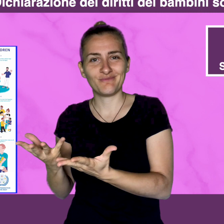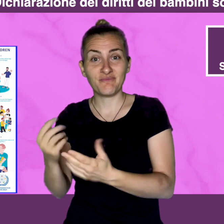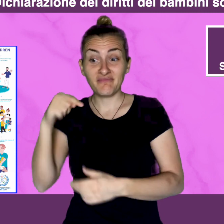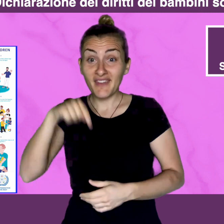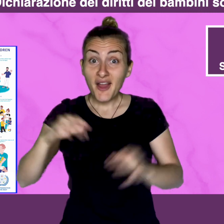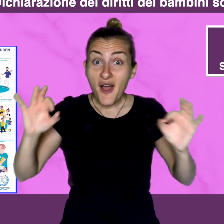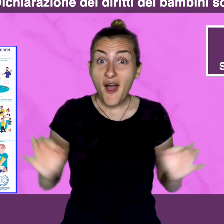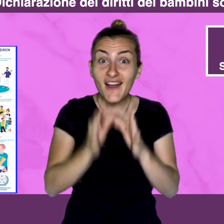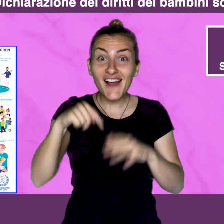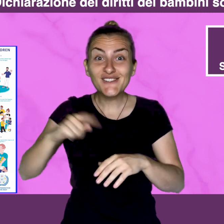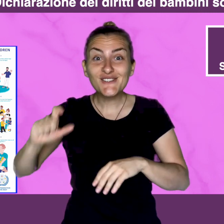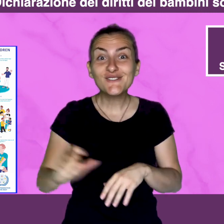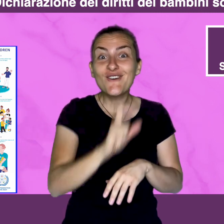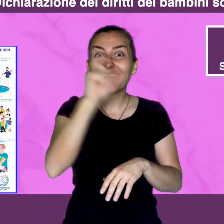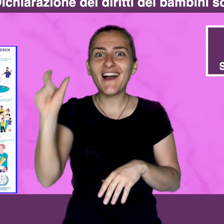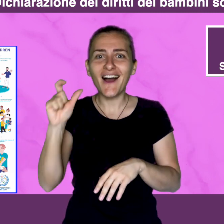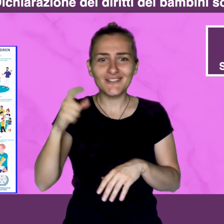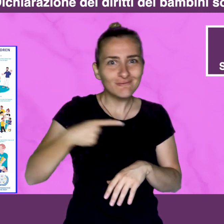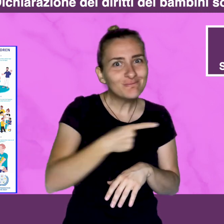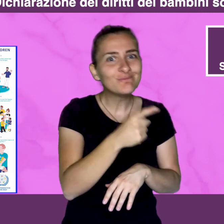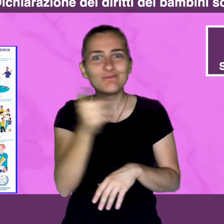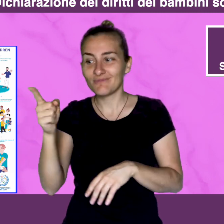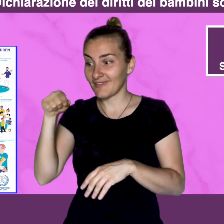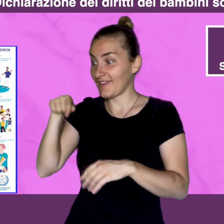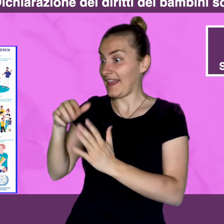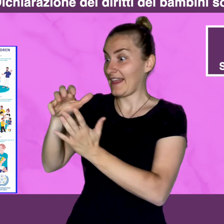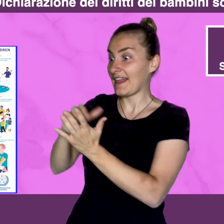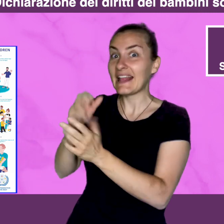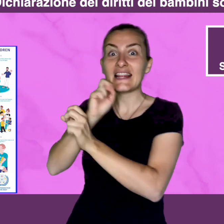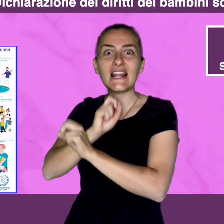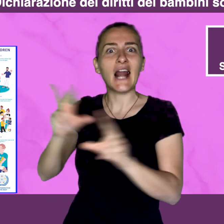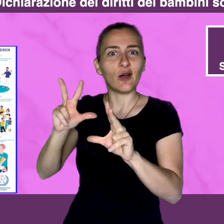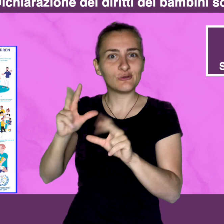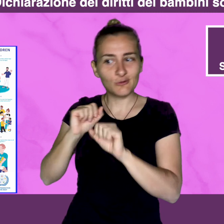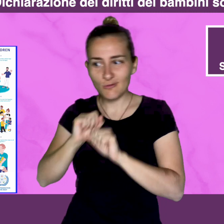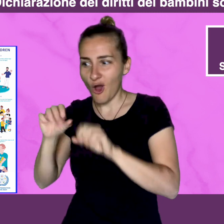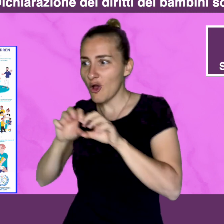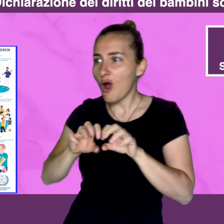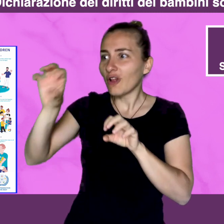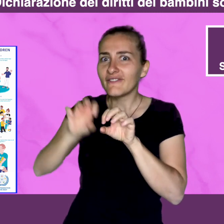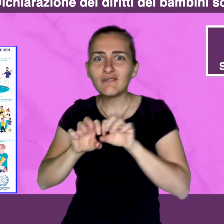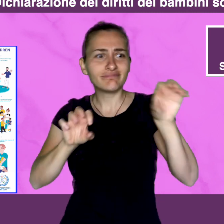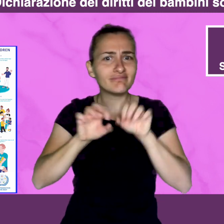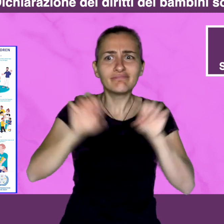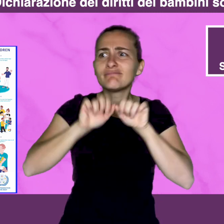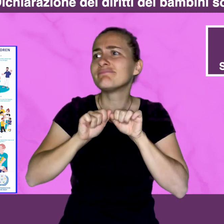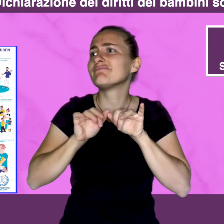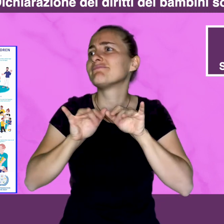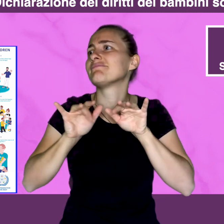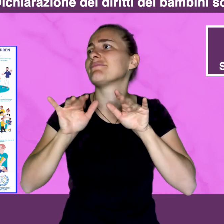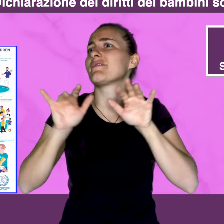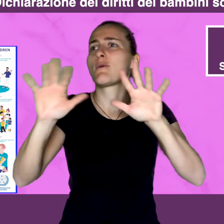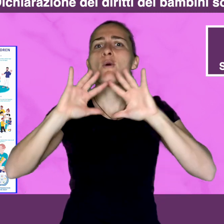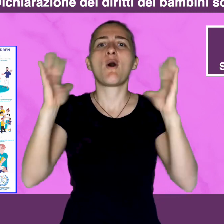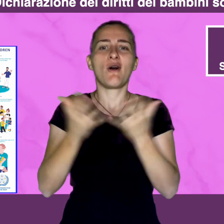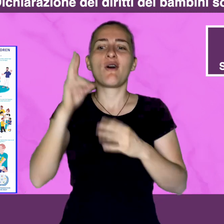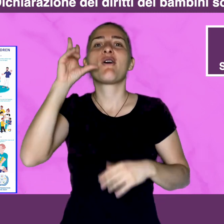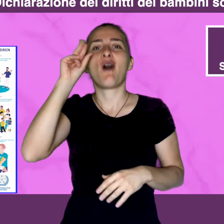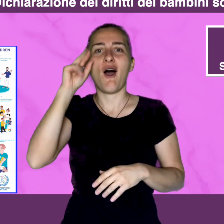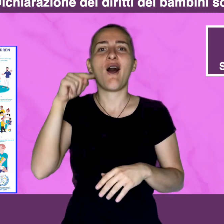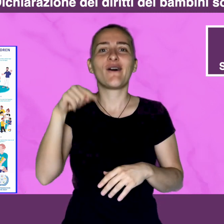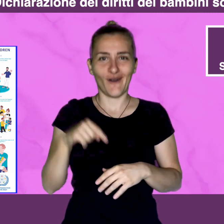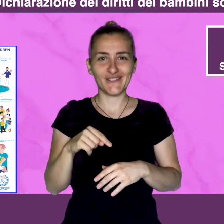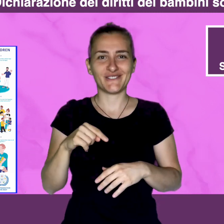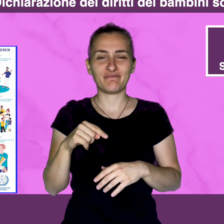In occasione di questa giornata potete condividere questa Dichiarazione per divulgarla in tutto il mondo.